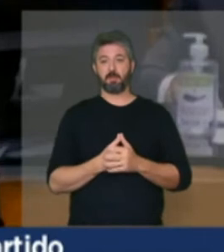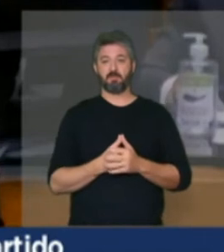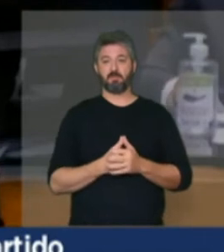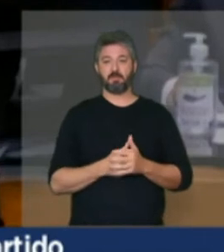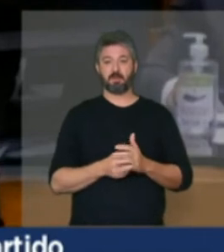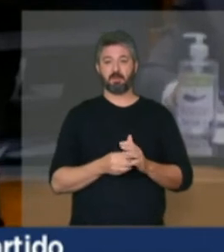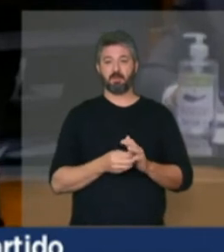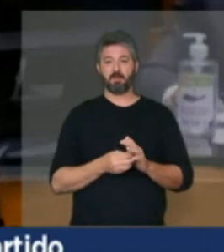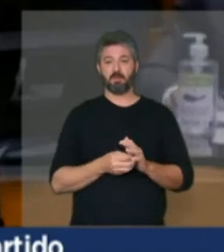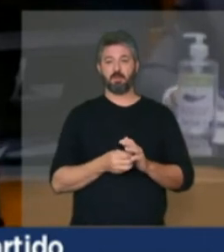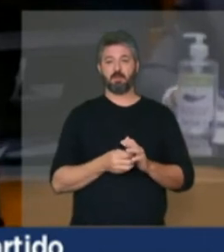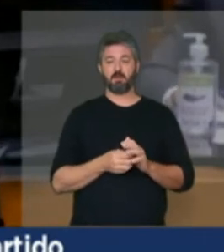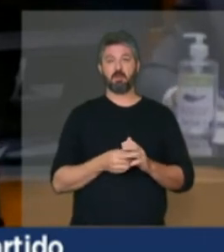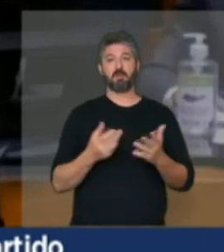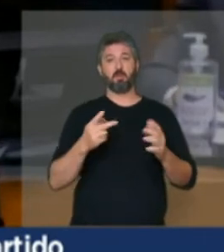AGORA, ATRAVÀS DE UM... DO PDL, SE QUER EXCLUIR. A GENTE